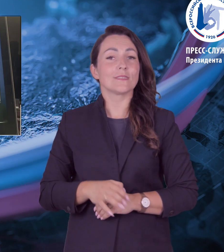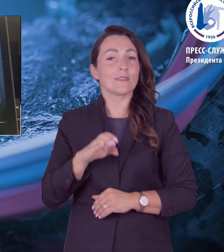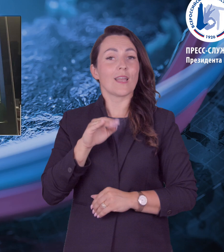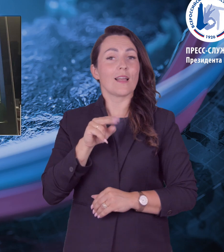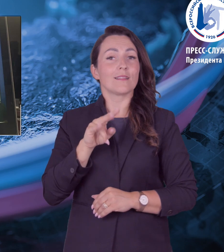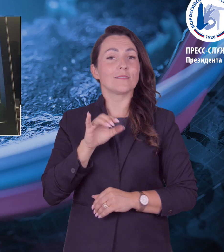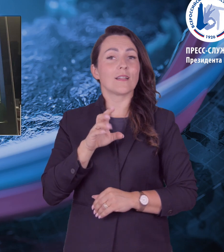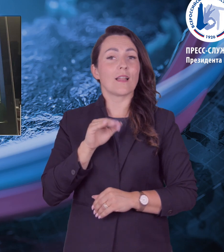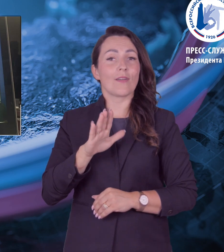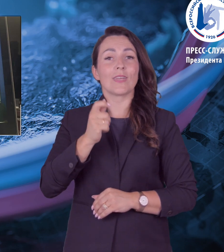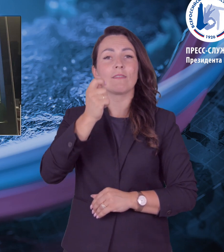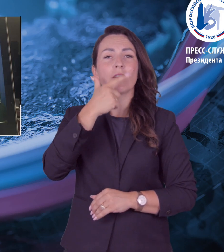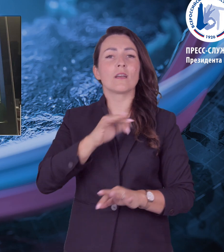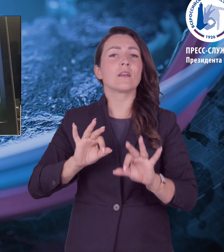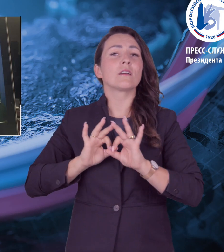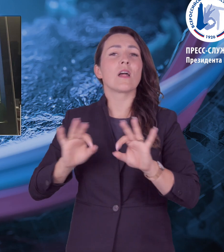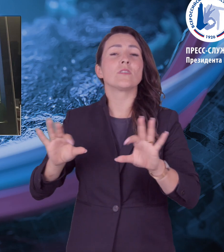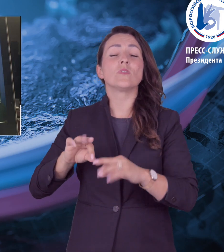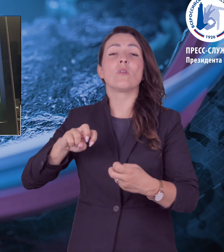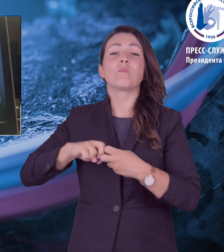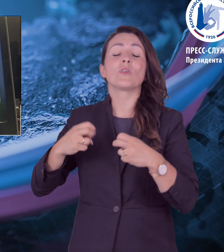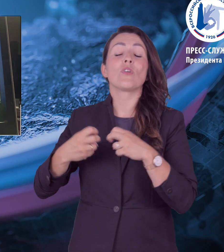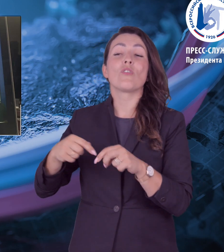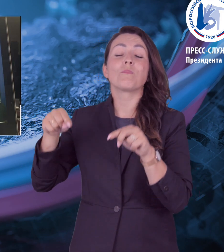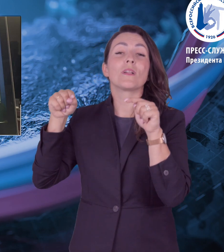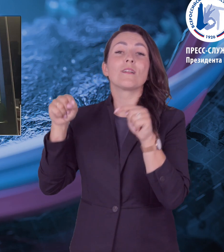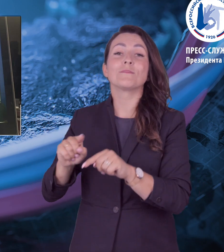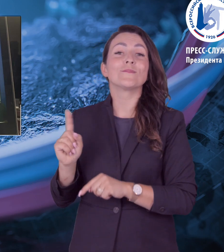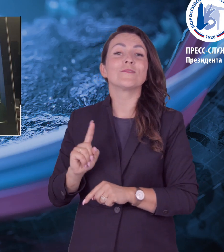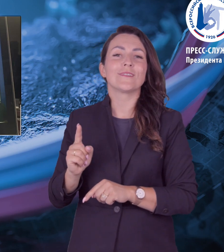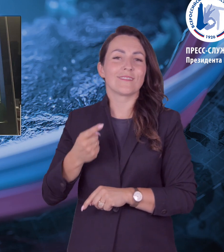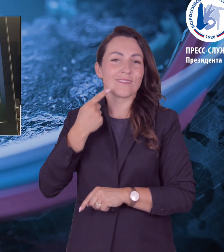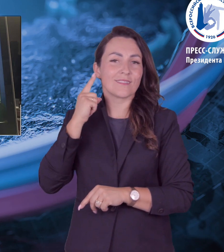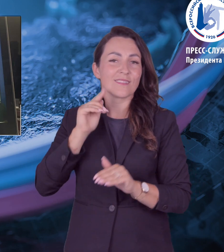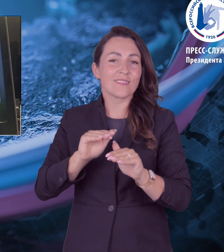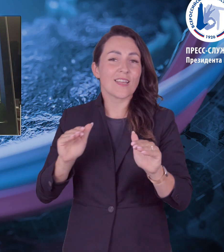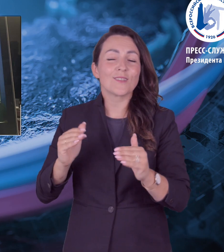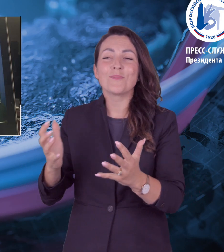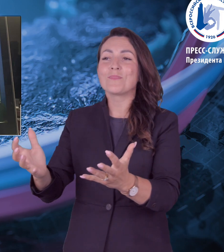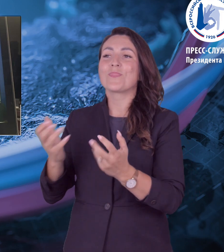Станислав Иванов рассказал о проблемах получения детьми с нарушениями слуха